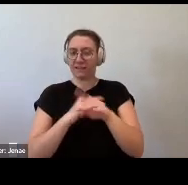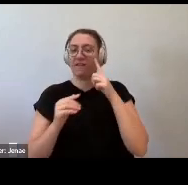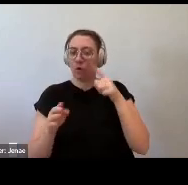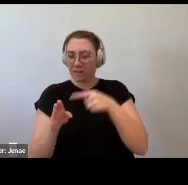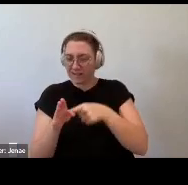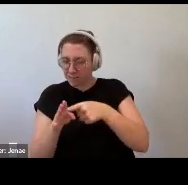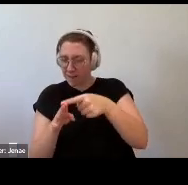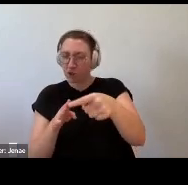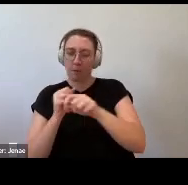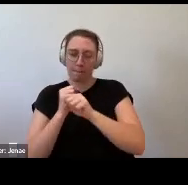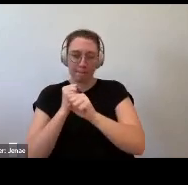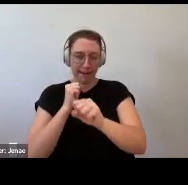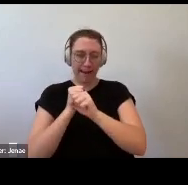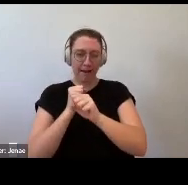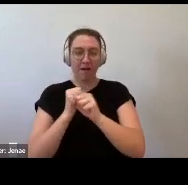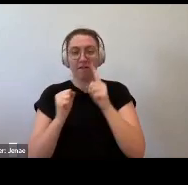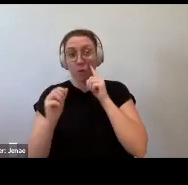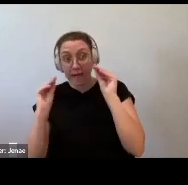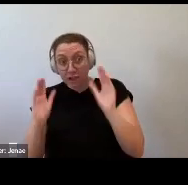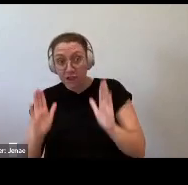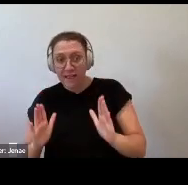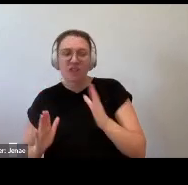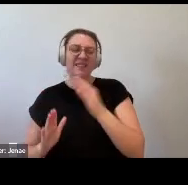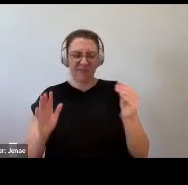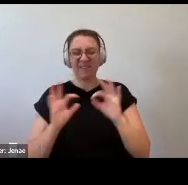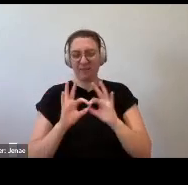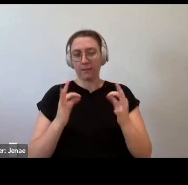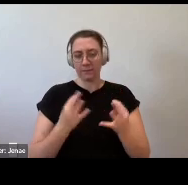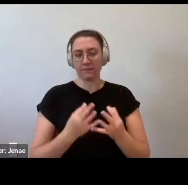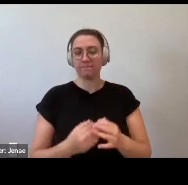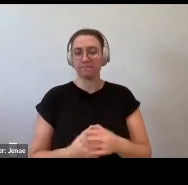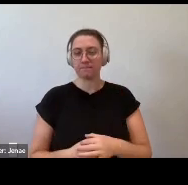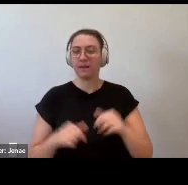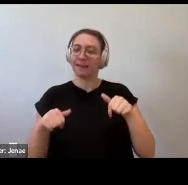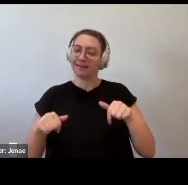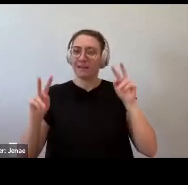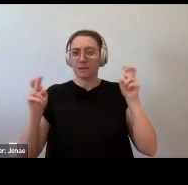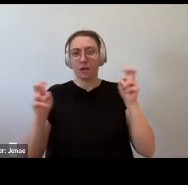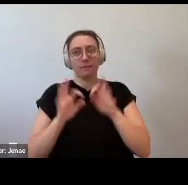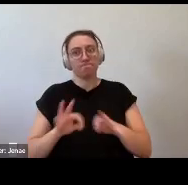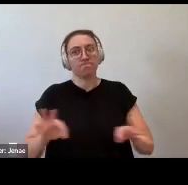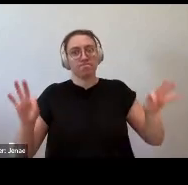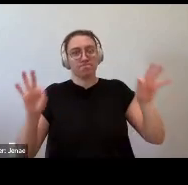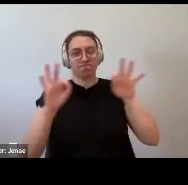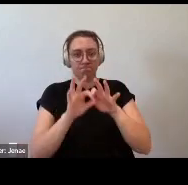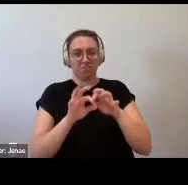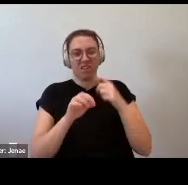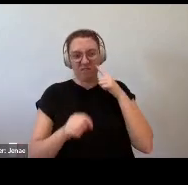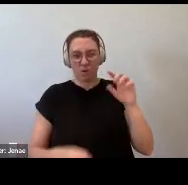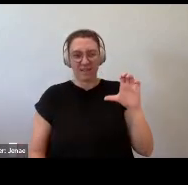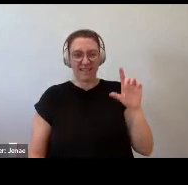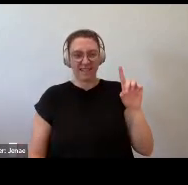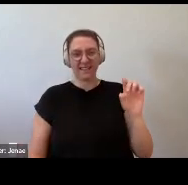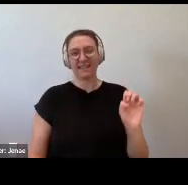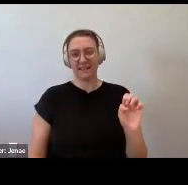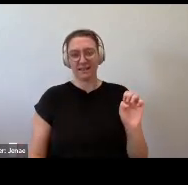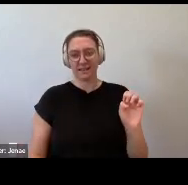medios especializados para educadores y familias. Por lo tanto, este tema es vital para el CDE, y en particular para la